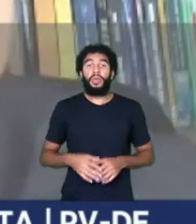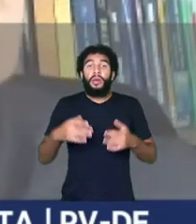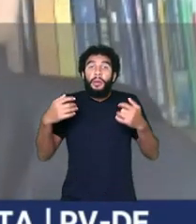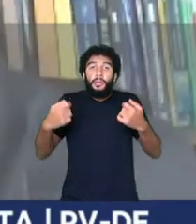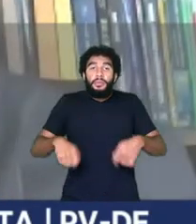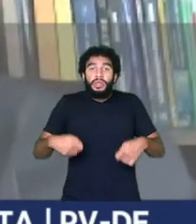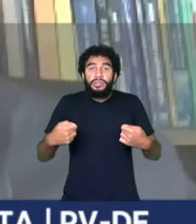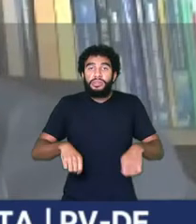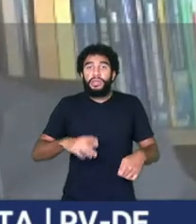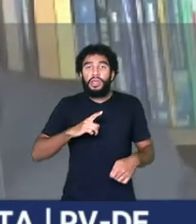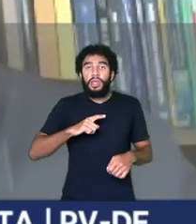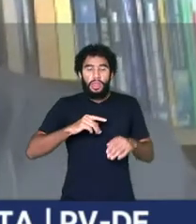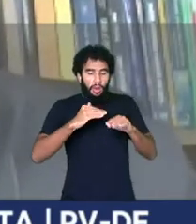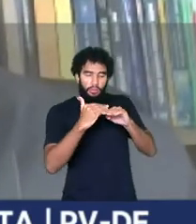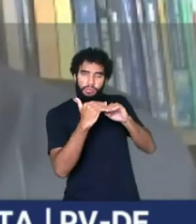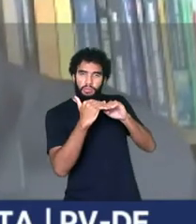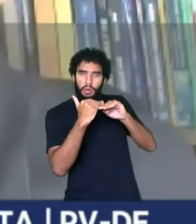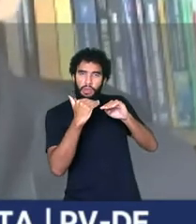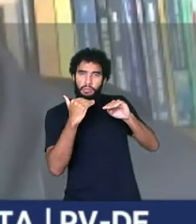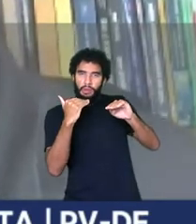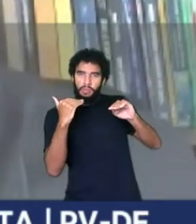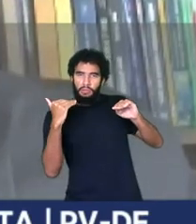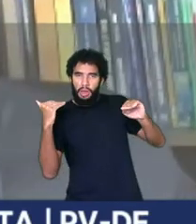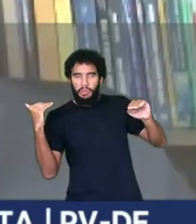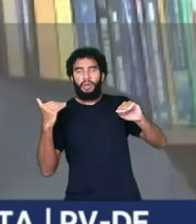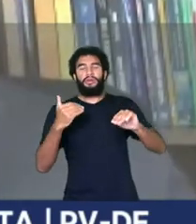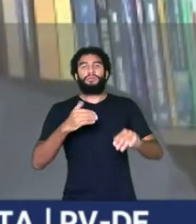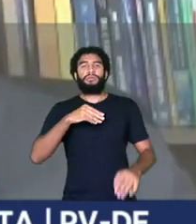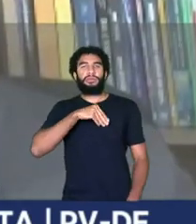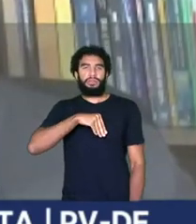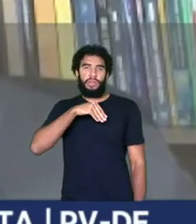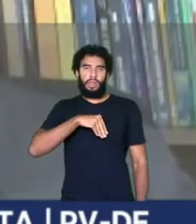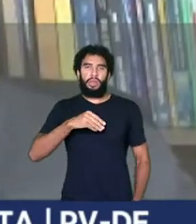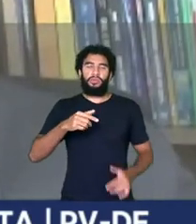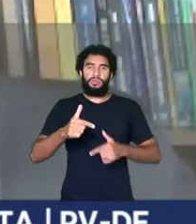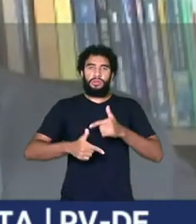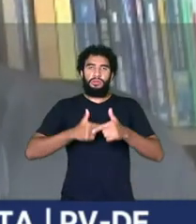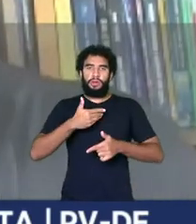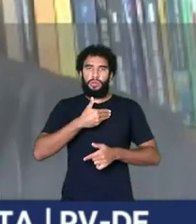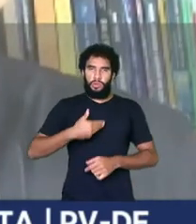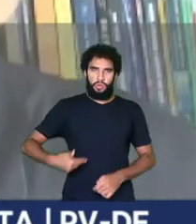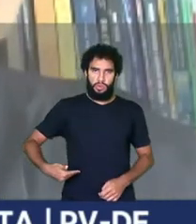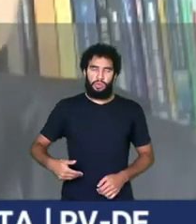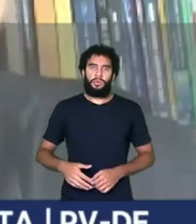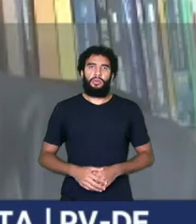FEDERAL. ENTÃO É POSSÍVEL MANTER A ASSIMETRIA SALARIAL DAS CARREIRAS DO SERVIÇO PÚ BLICO. UM GOVERNO SÉRIO NÃO